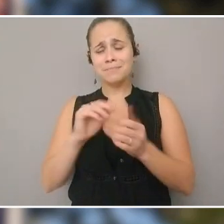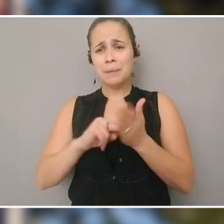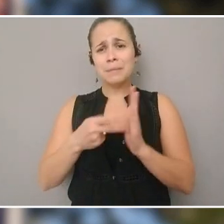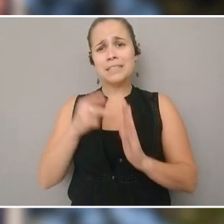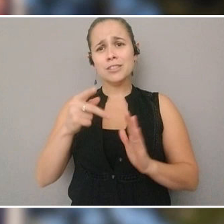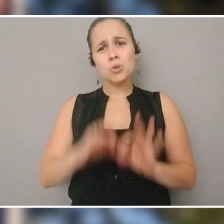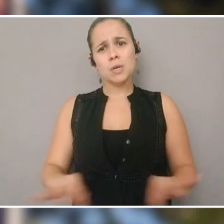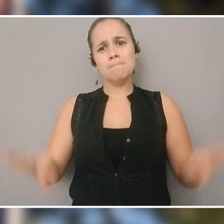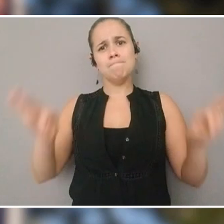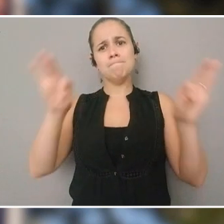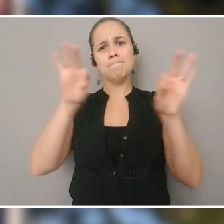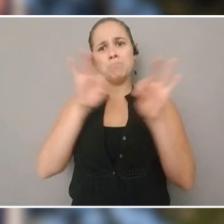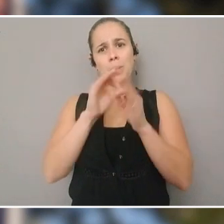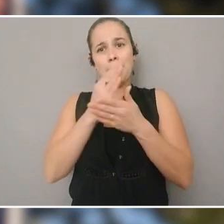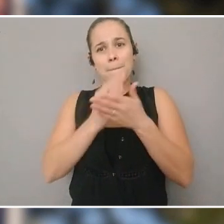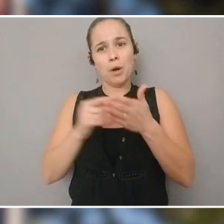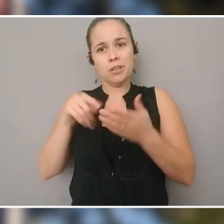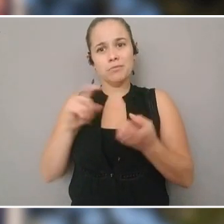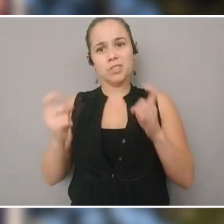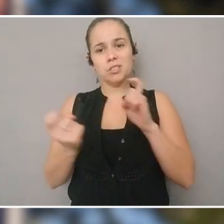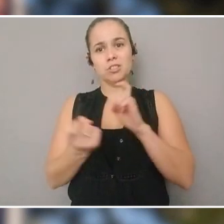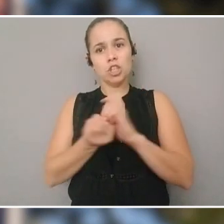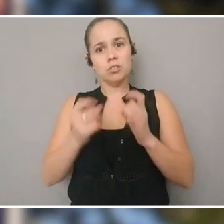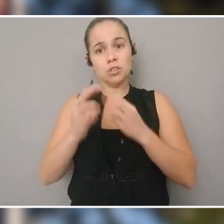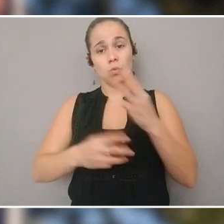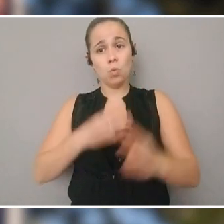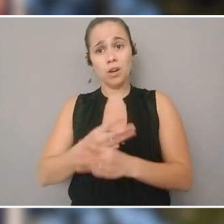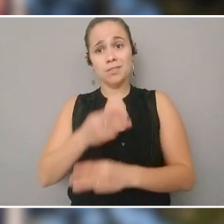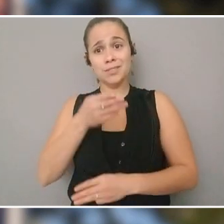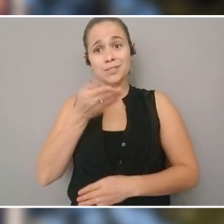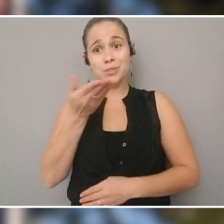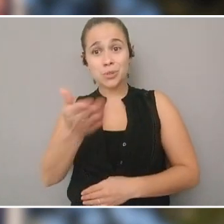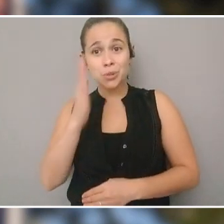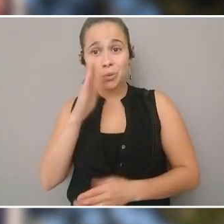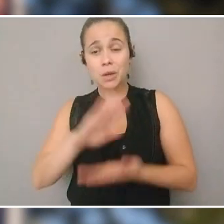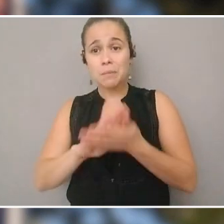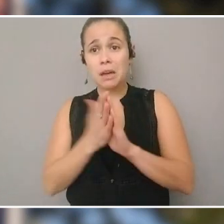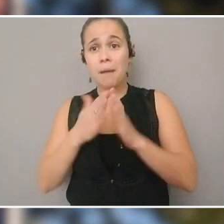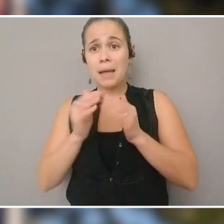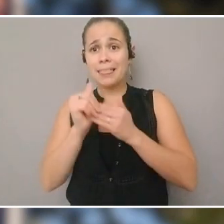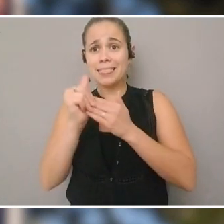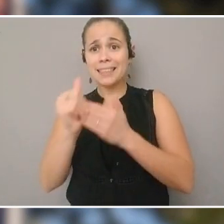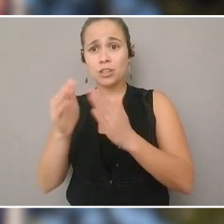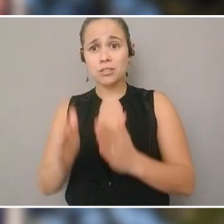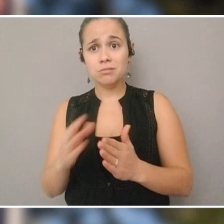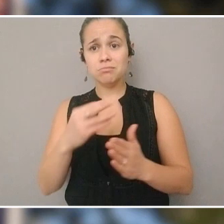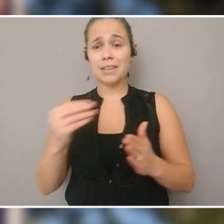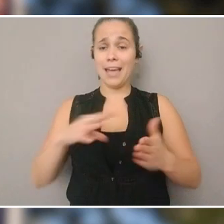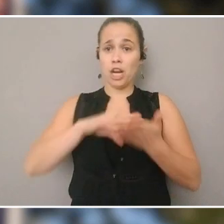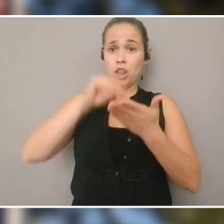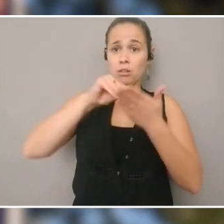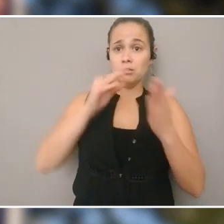Atrévete a ser un líder y un